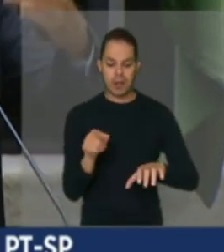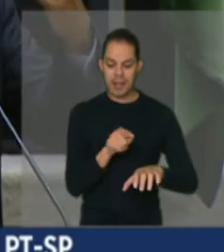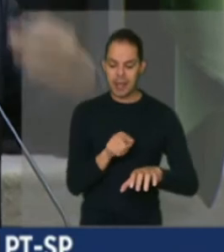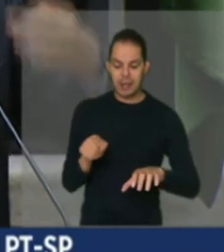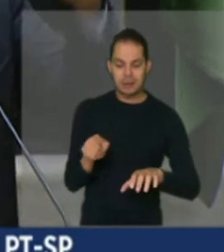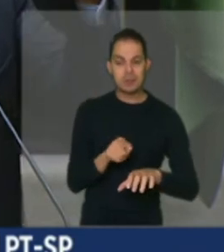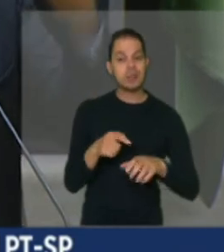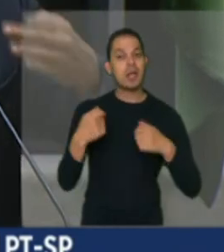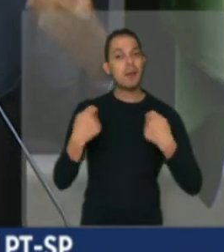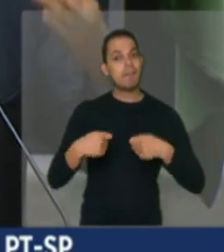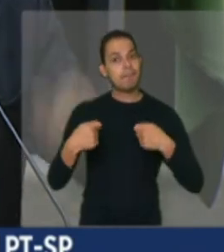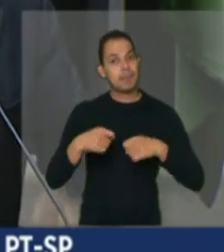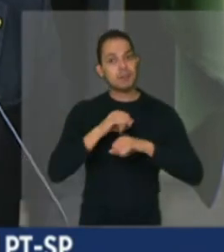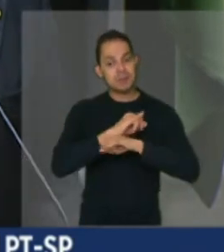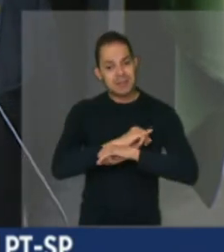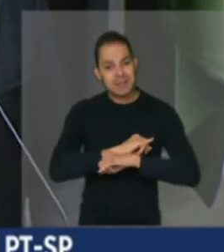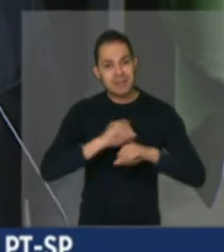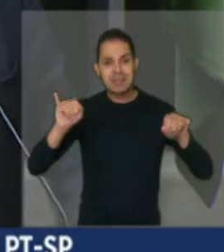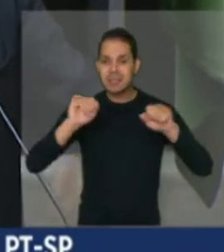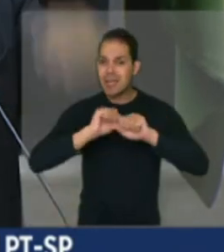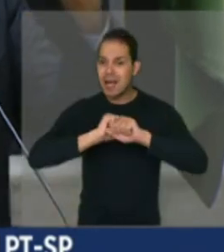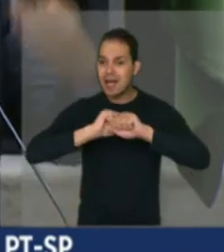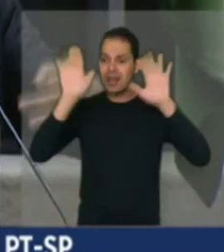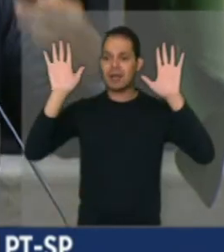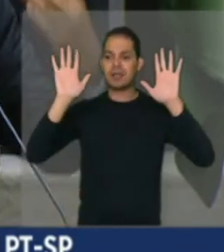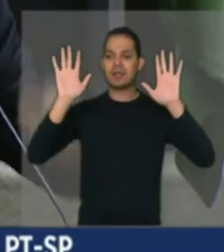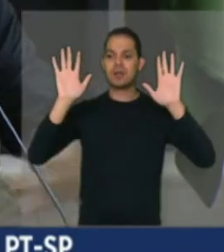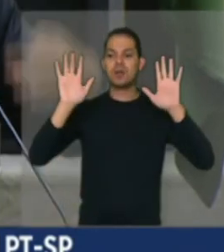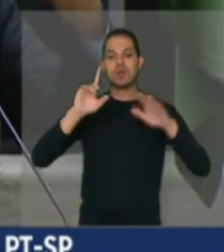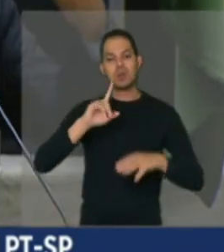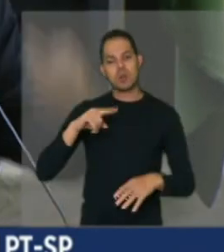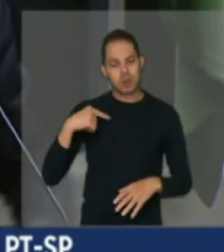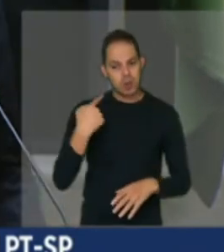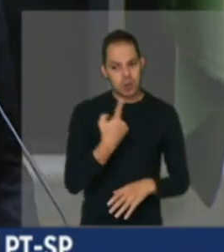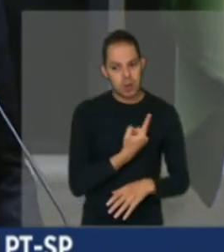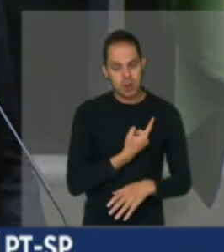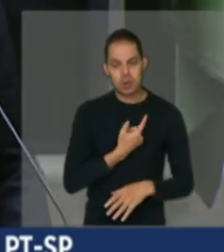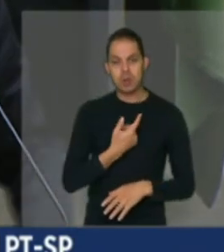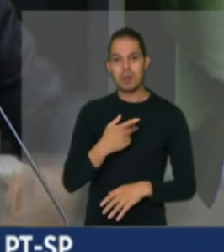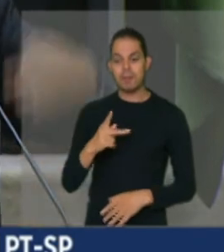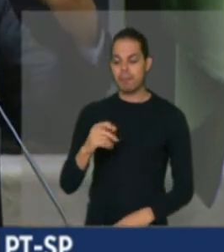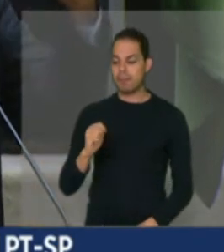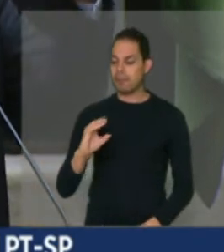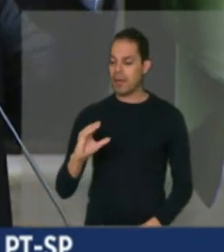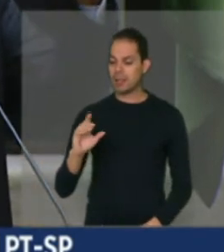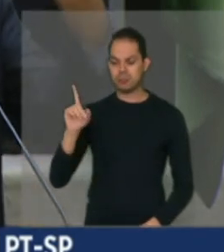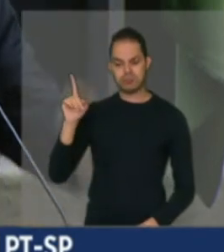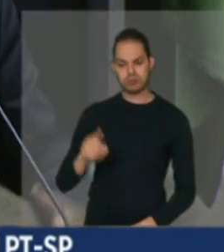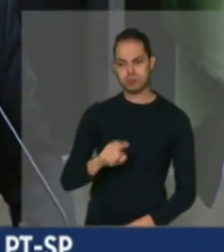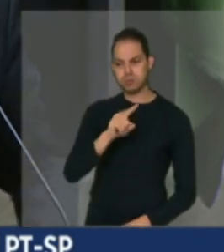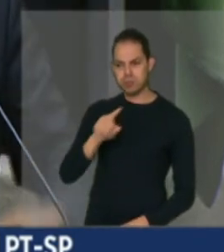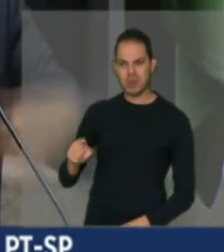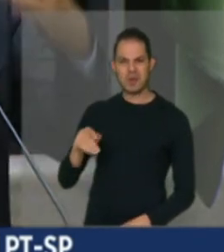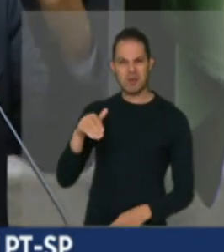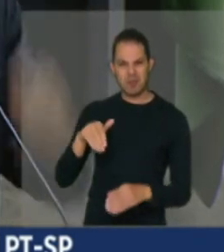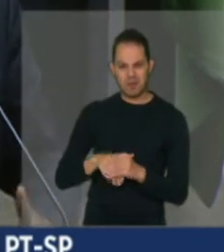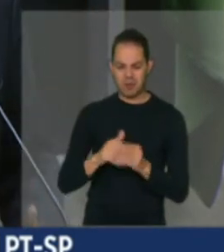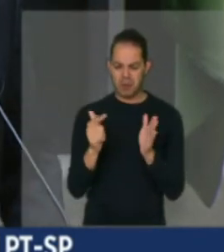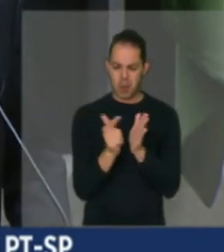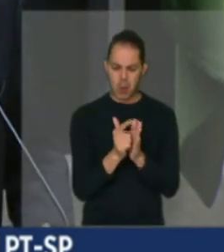NACIONAL TEM QUE DIZER ISSO CLARAMENTE: VAMOS DERROTAR ESSA PEC DO TAL DE VOTO AUDITÁVEL, VOTO IMPRESSO!